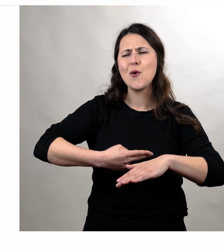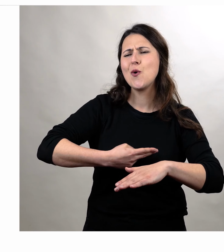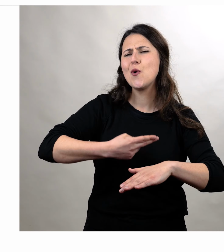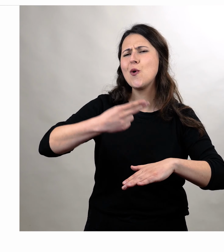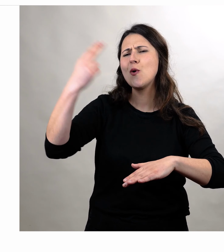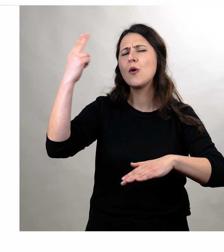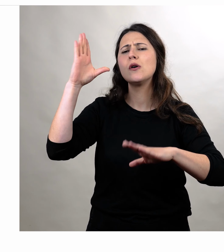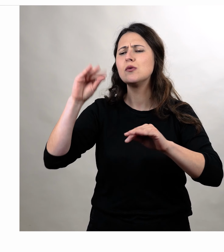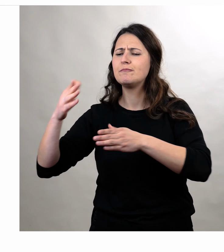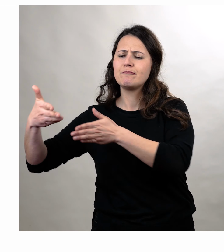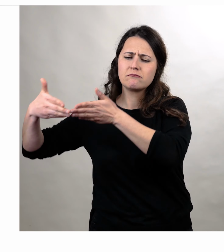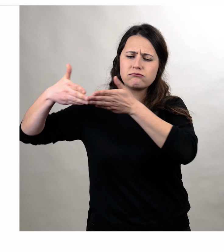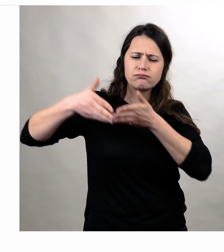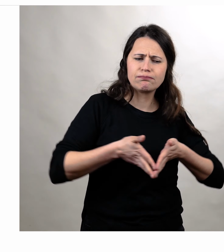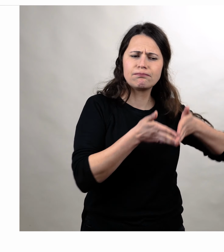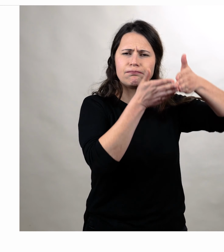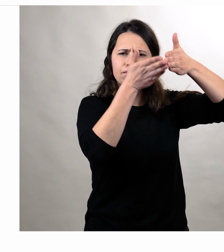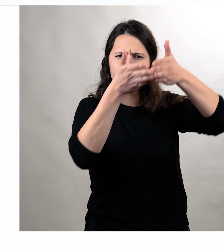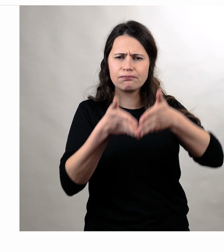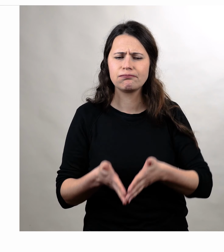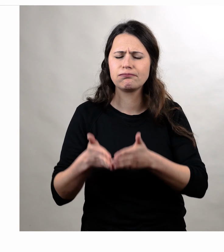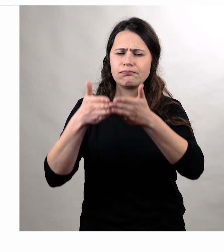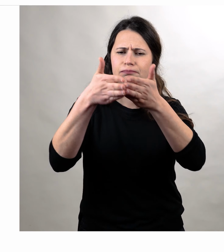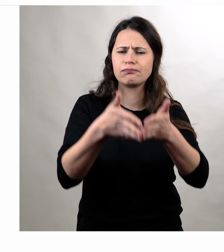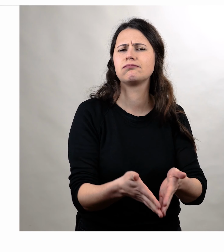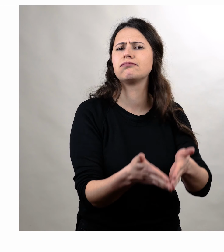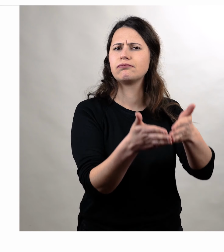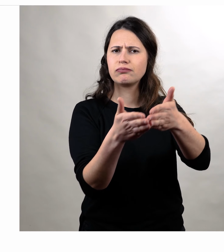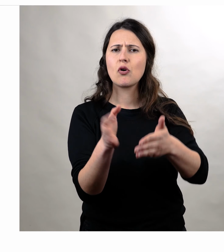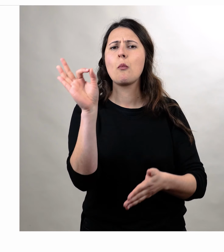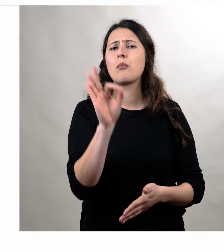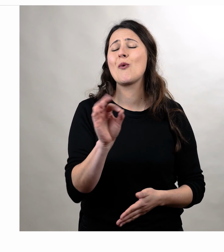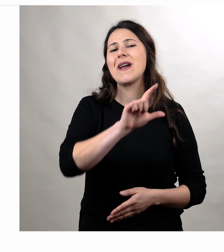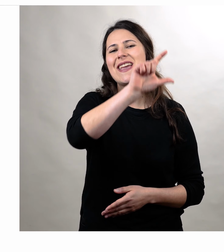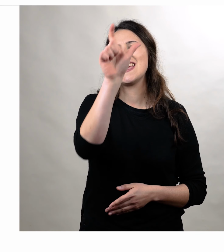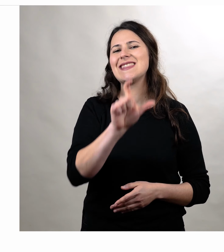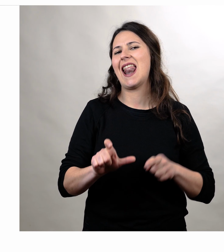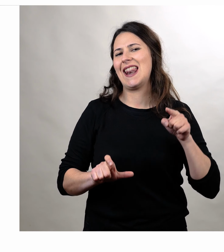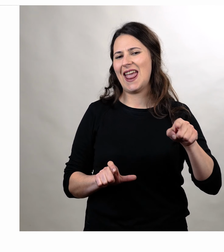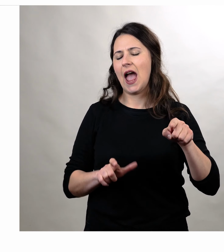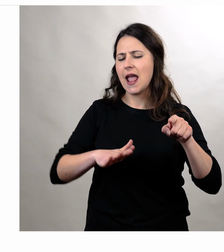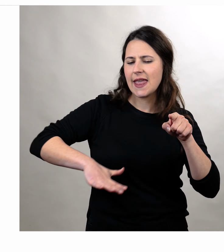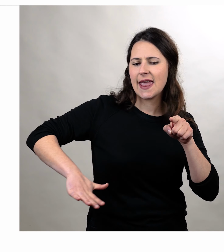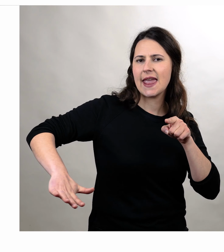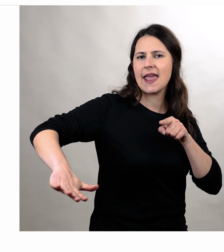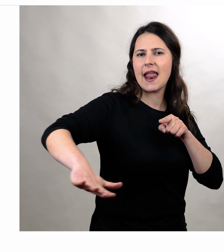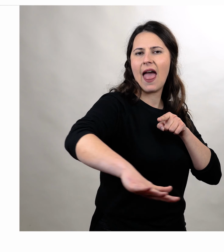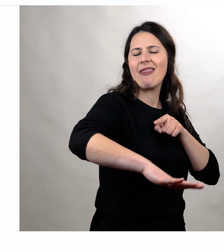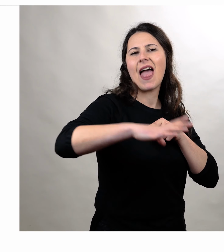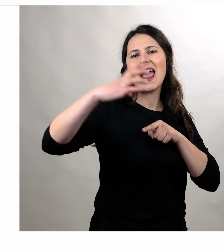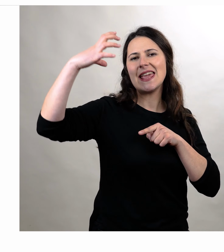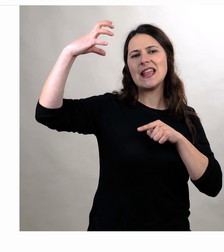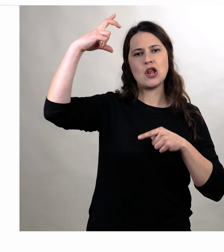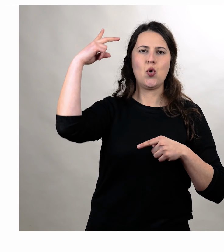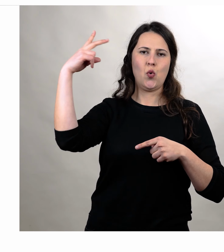Ο ποταμός βρίσκεται στην «Κοιλάδα του Ήλιου» στην Ιταλία.